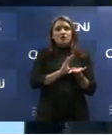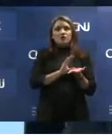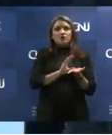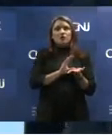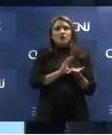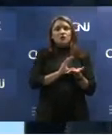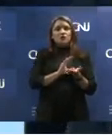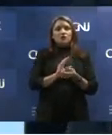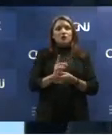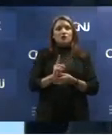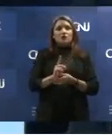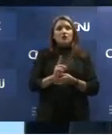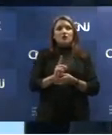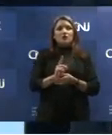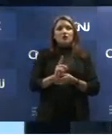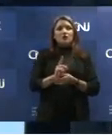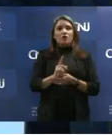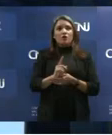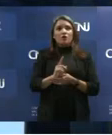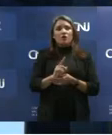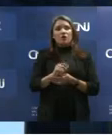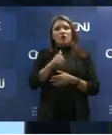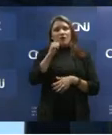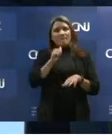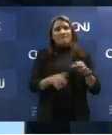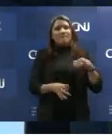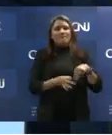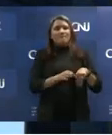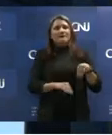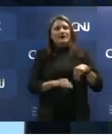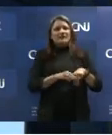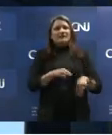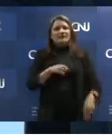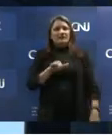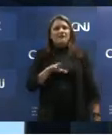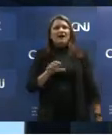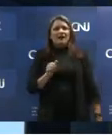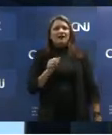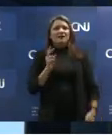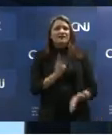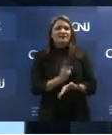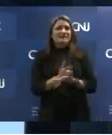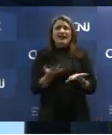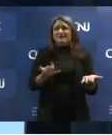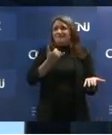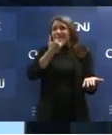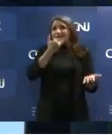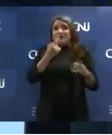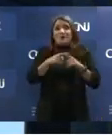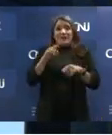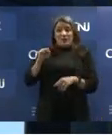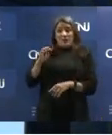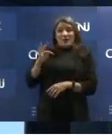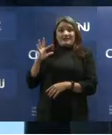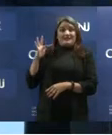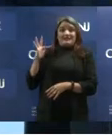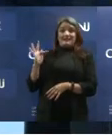Só perdeu no afastamento porque lá no Supremo, hoje ministro, diz que perde qualquer pedaço, quer em lavrar.